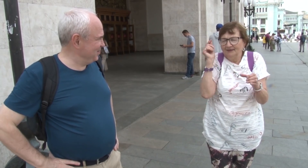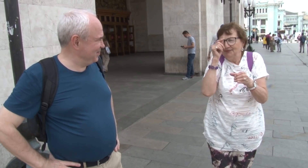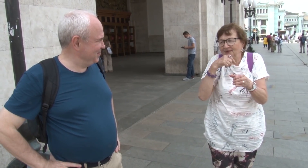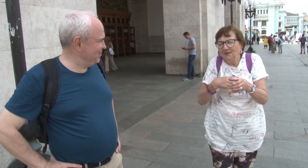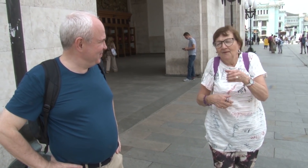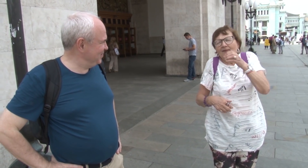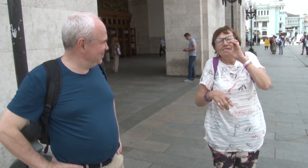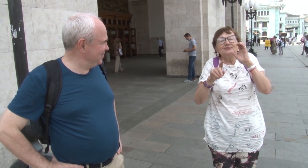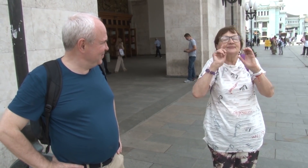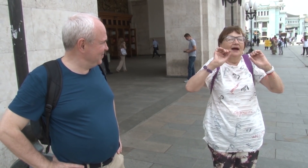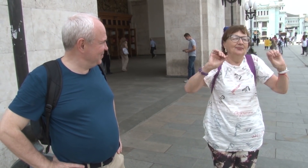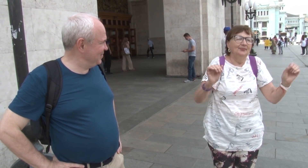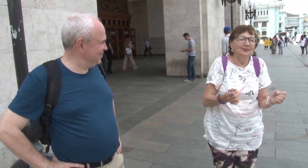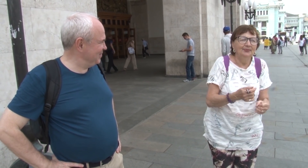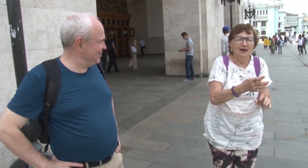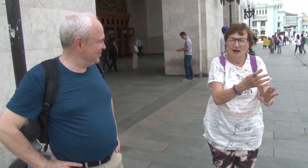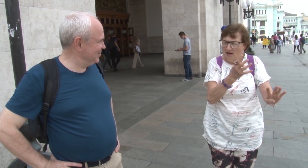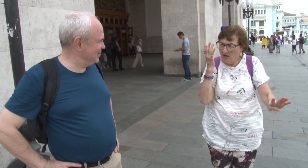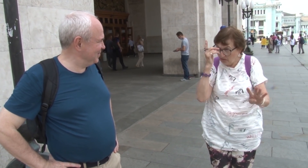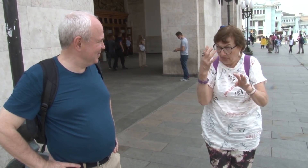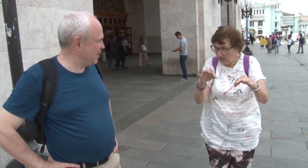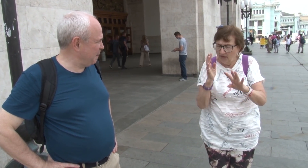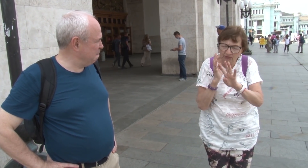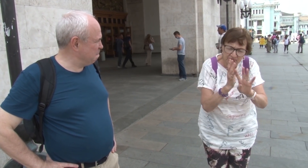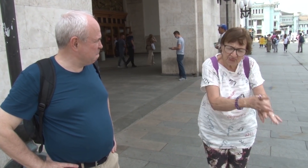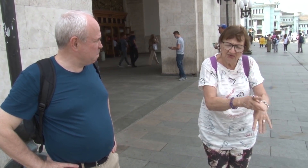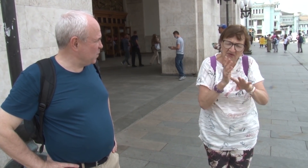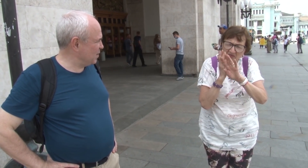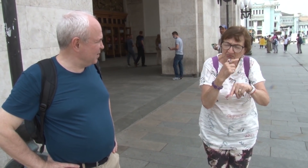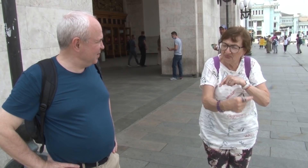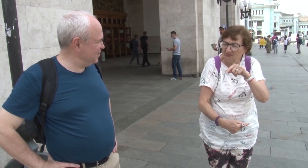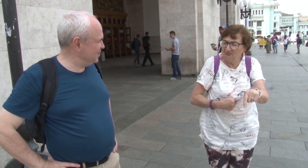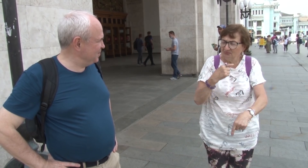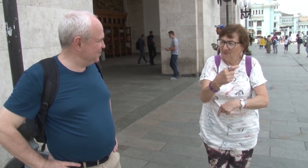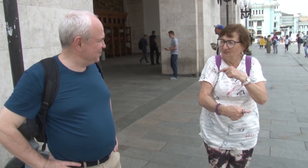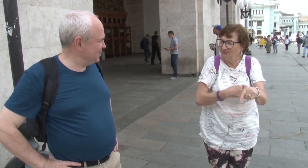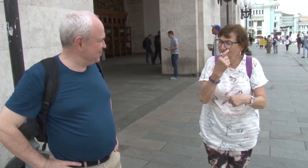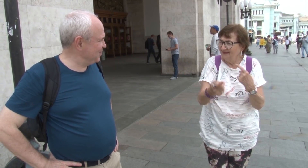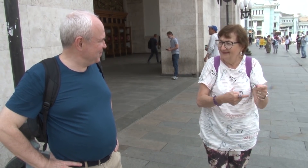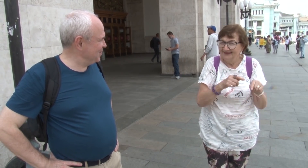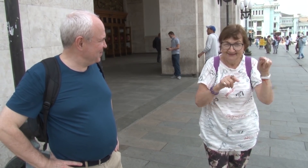Я пила – такой кайф! Вода холодная… Очередь была большая, всегда было много народу